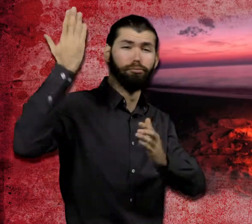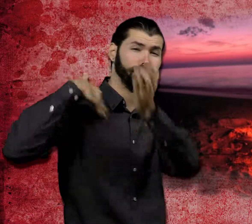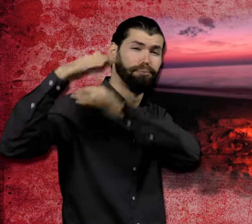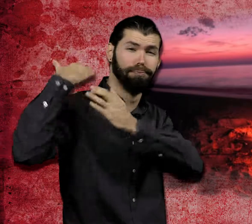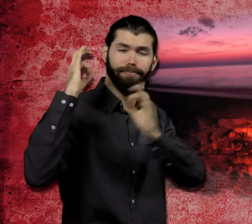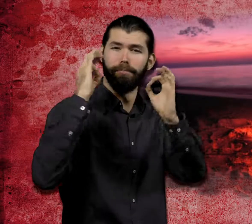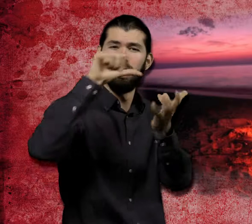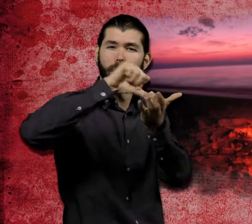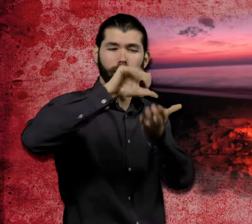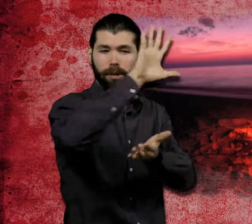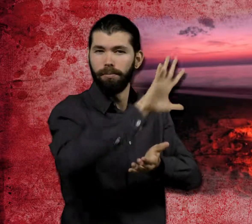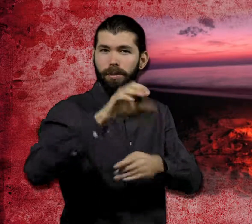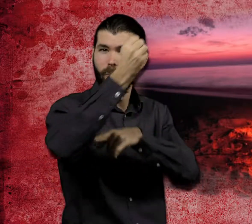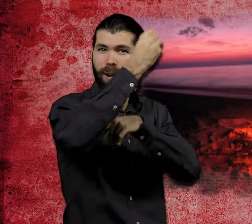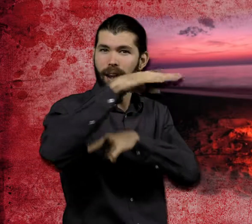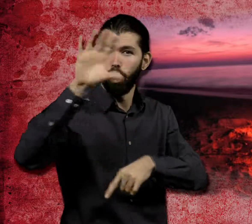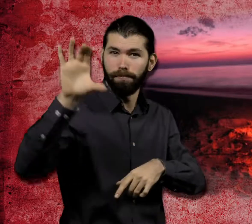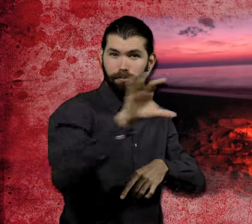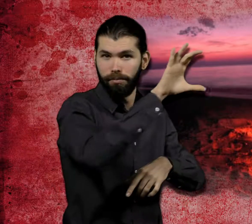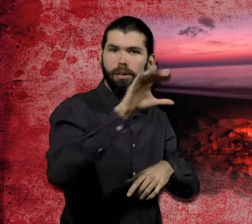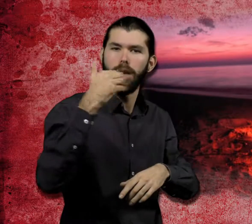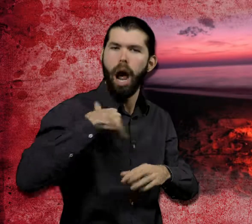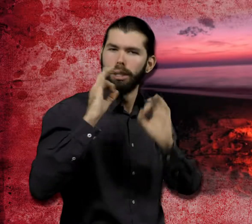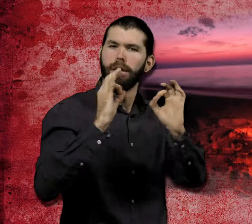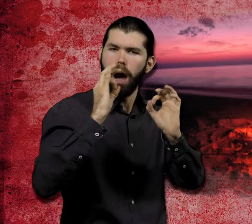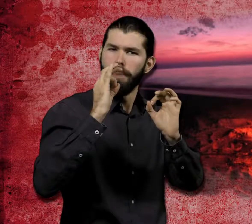Se sap que les civilitzacions mediterrànies més antigues